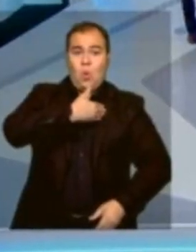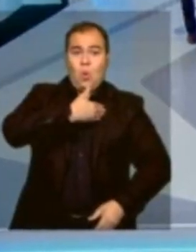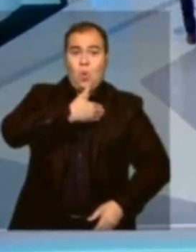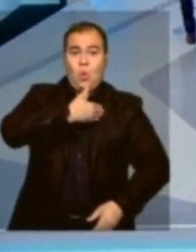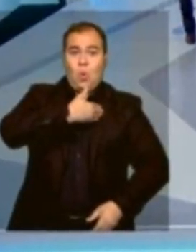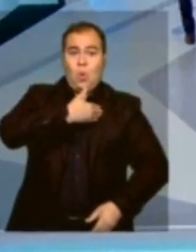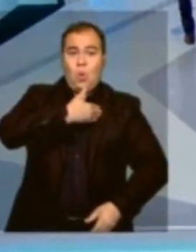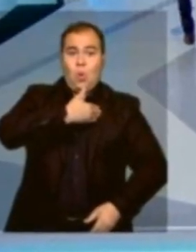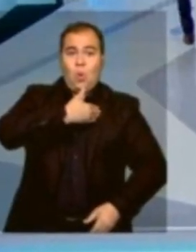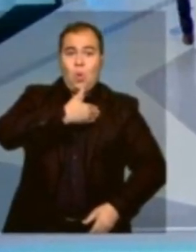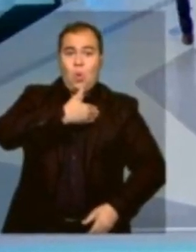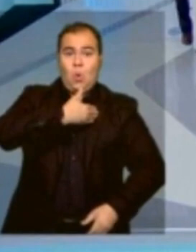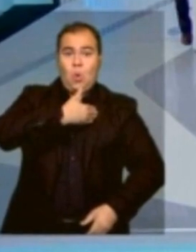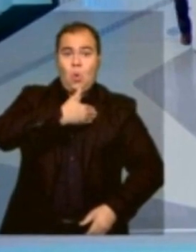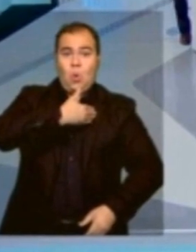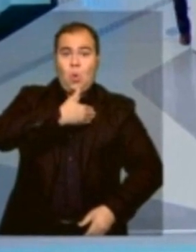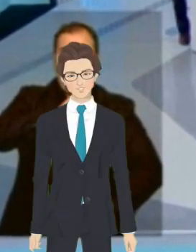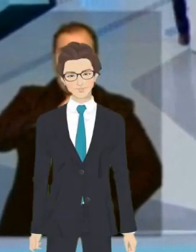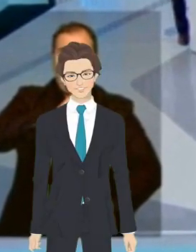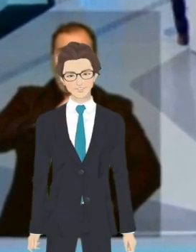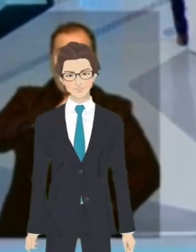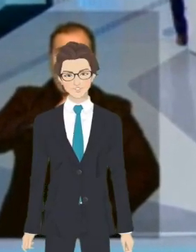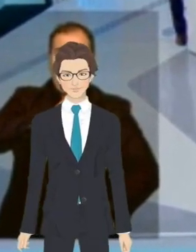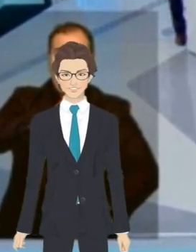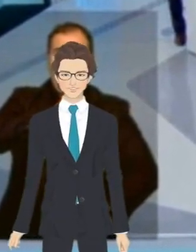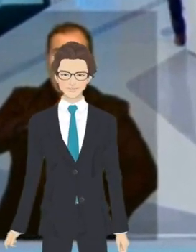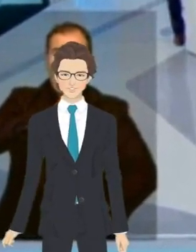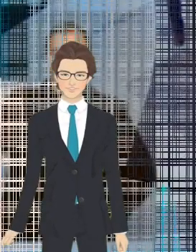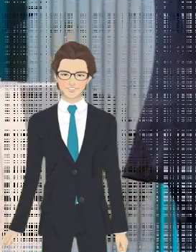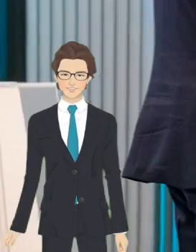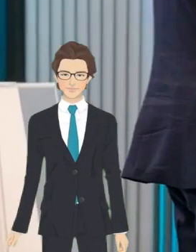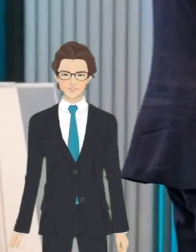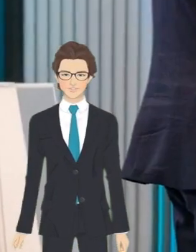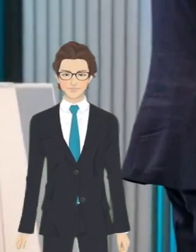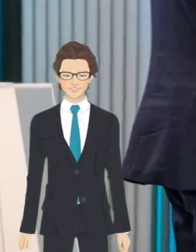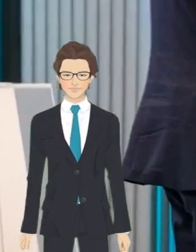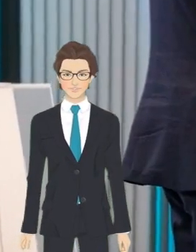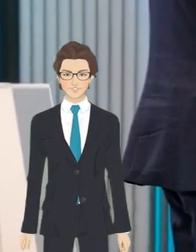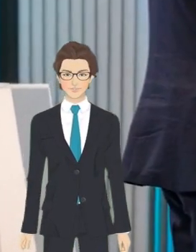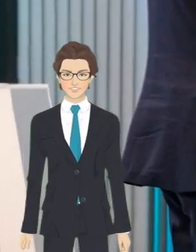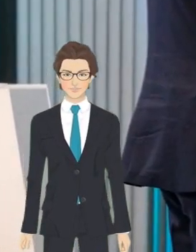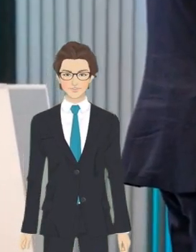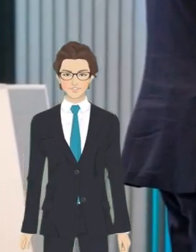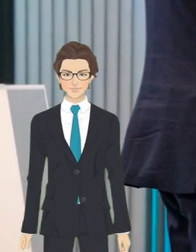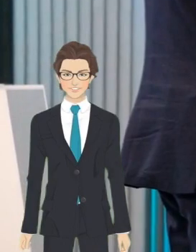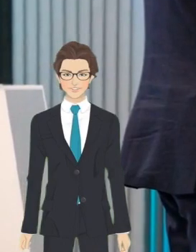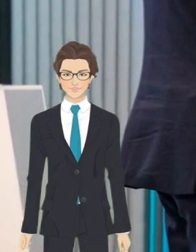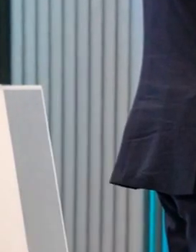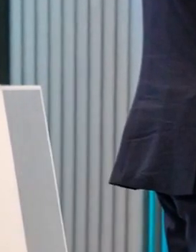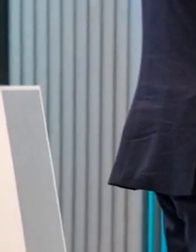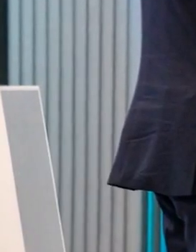você confere a íntegra da entrevista. Veja, abaixo, todos os trechos do debate: